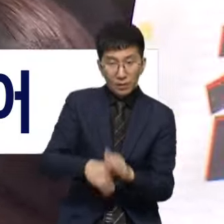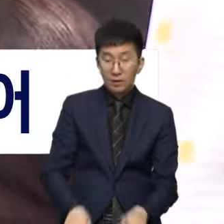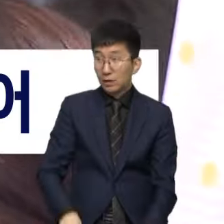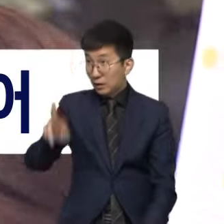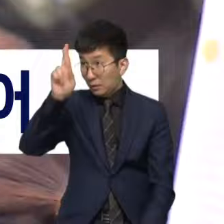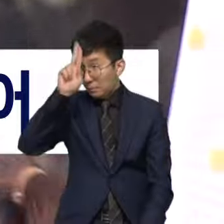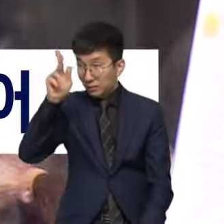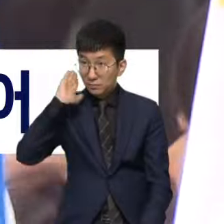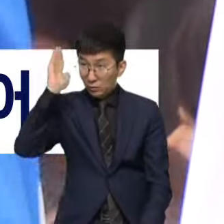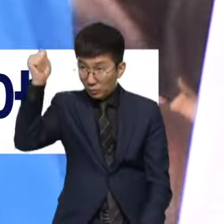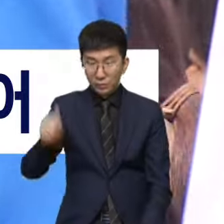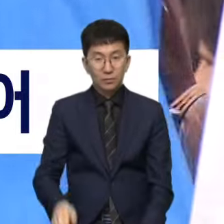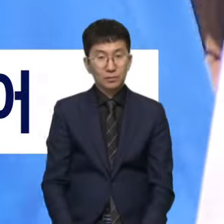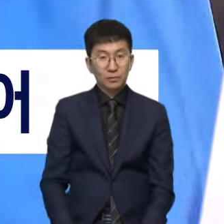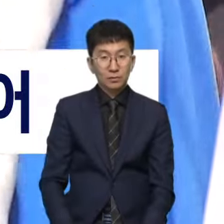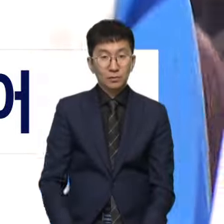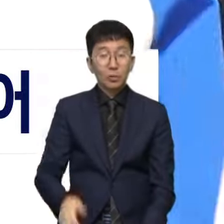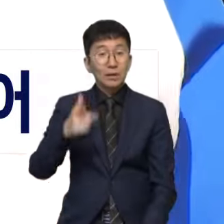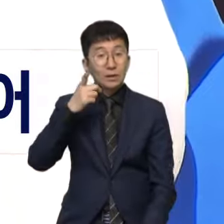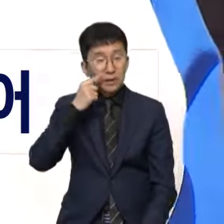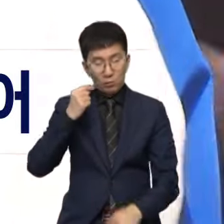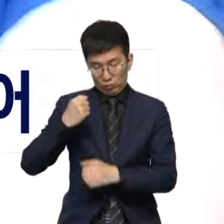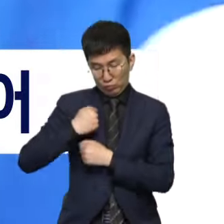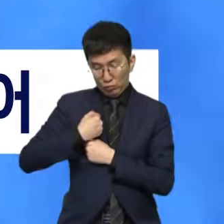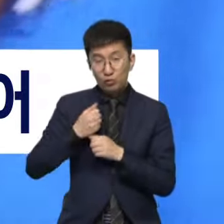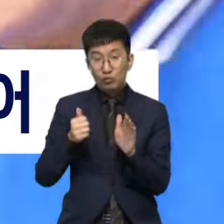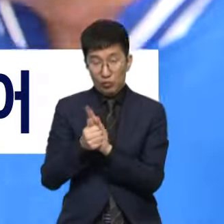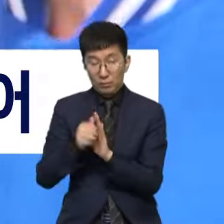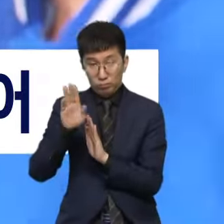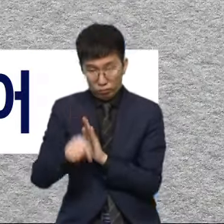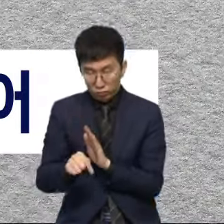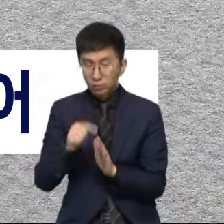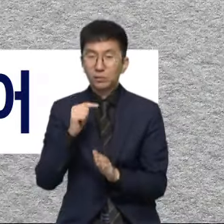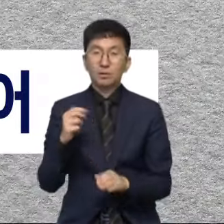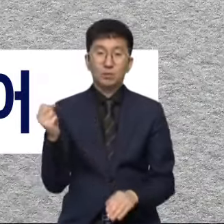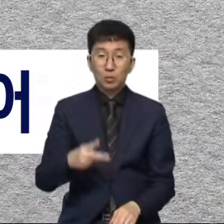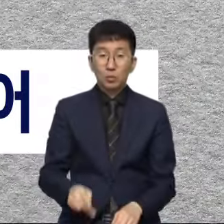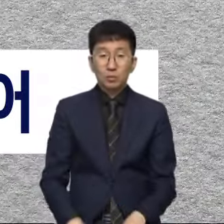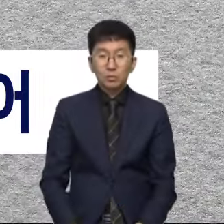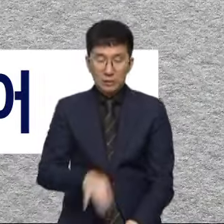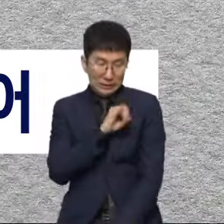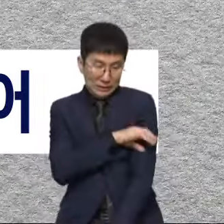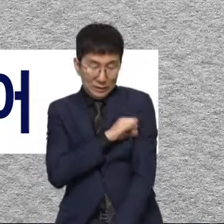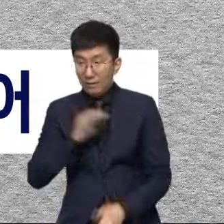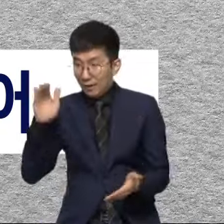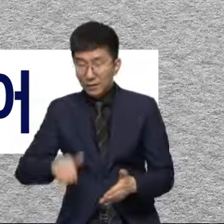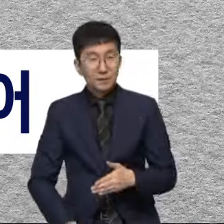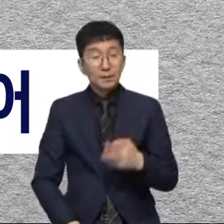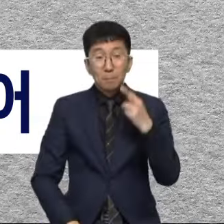일본군 위안부 피해자 비하, 이대생 성상납 주장 등 과거 발언들이 줄줄이 도마에 오르면서 막말 논란에 휩싸였습니다.